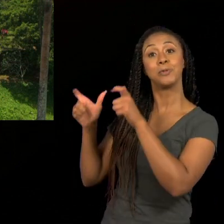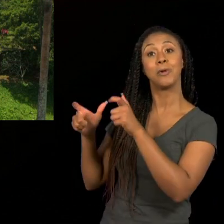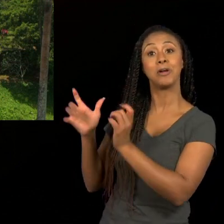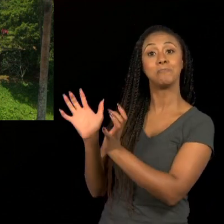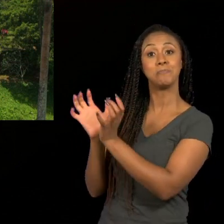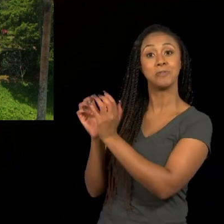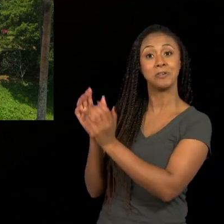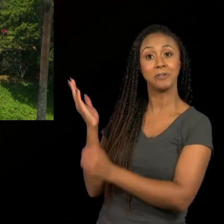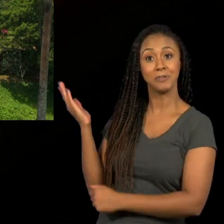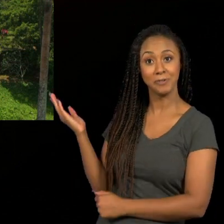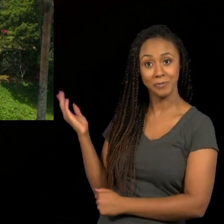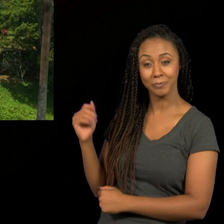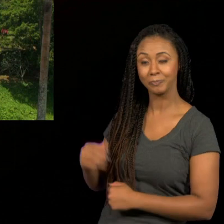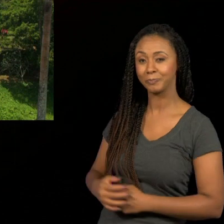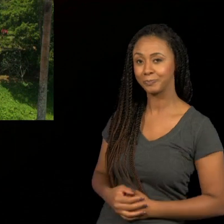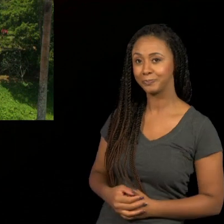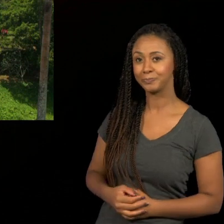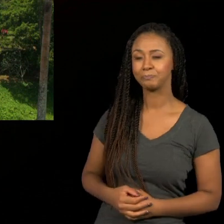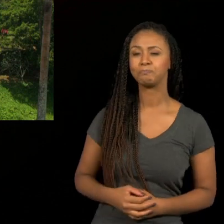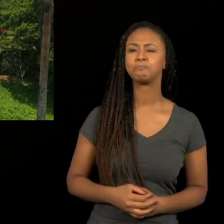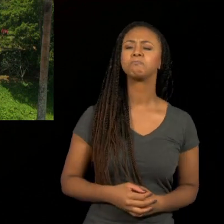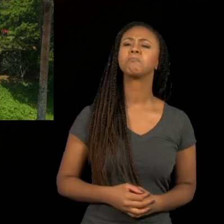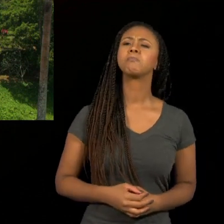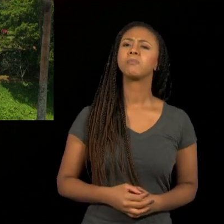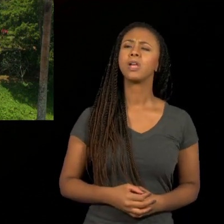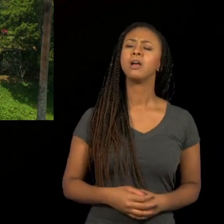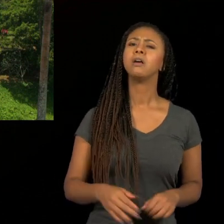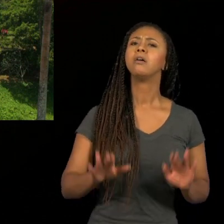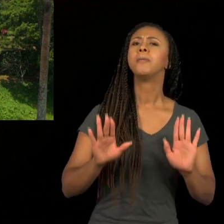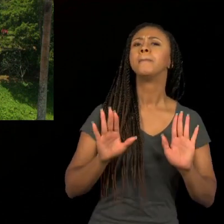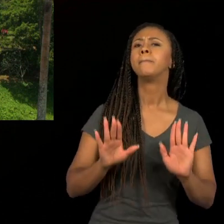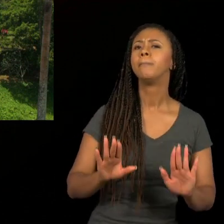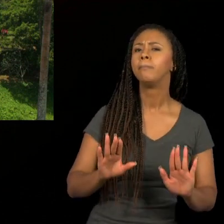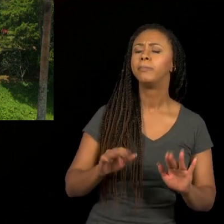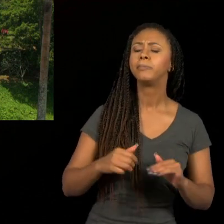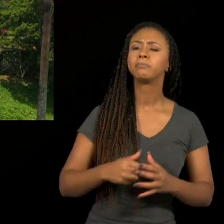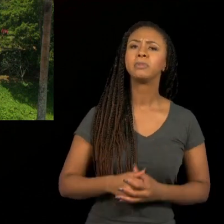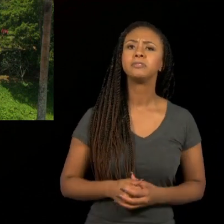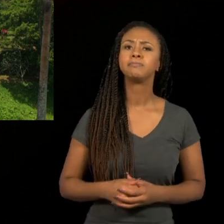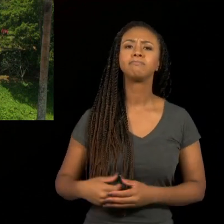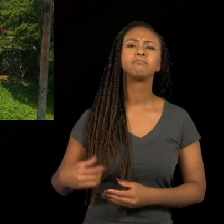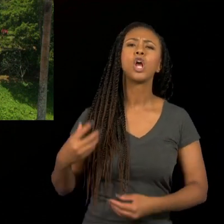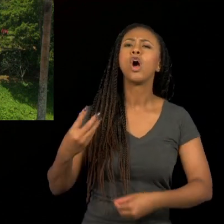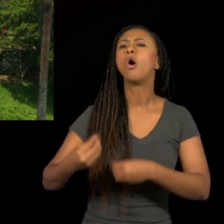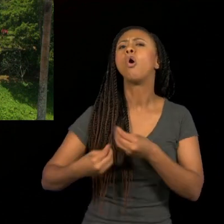SERÁ QUE SE DEU A RELAÇÃO JUSTAMENTE ENTRE ESSA